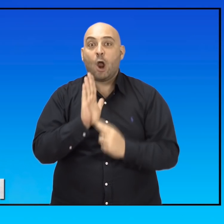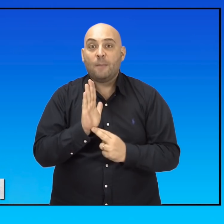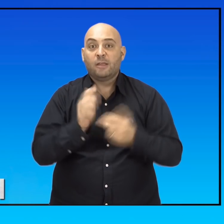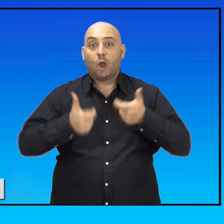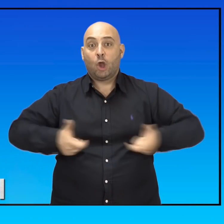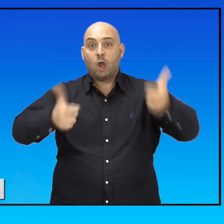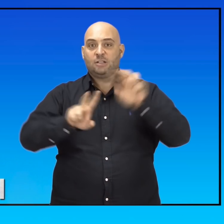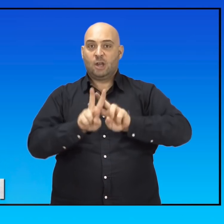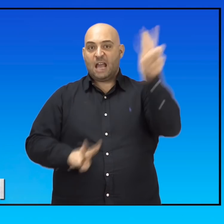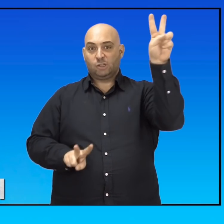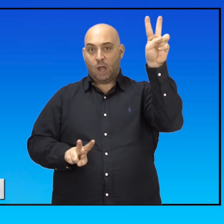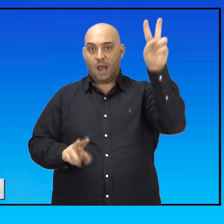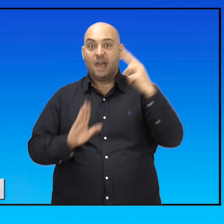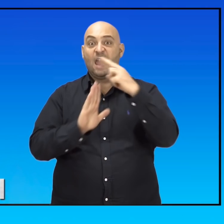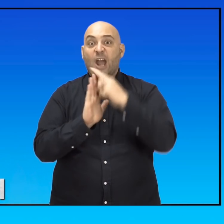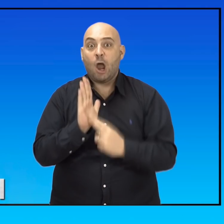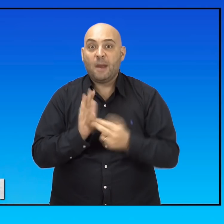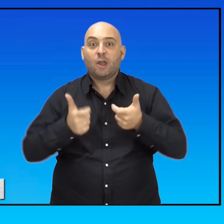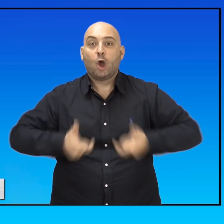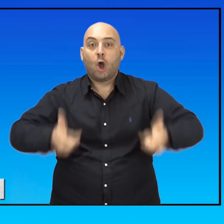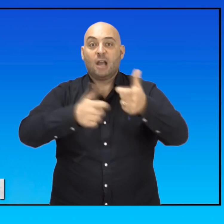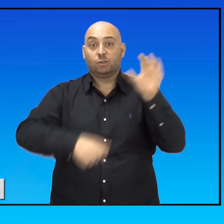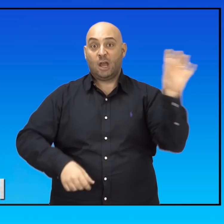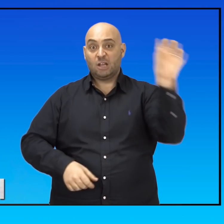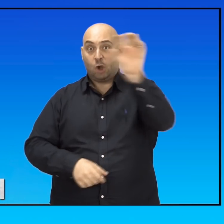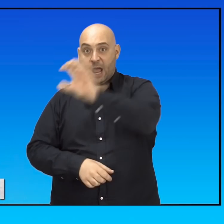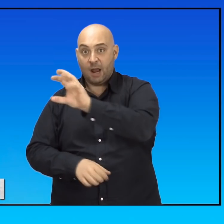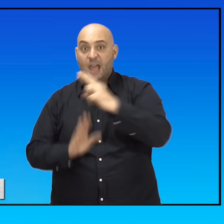il Regolamento Congresso Nazionale, il Regolamento Congresso Regionale,